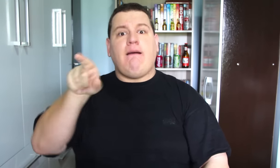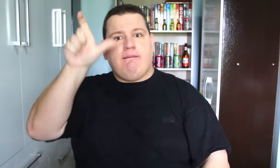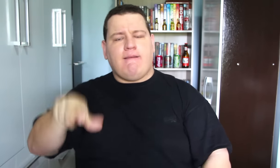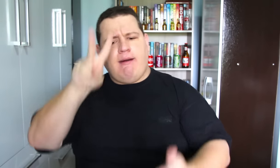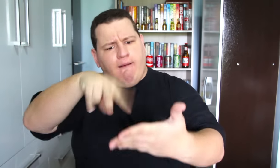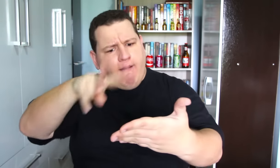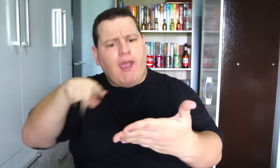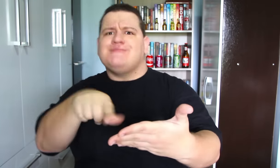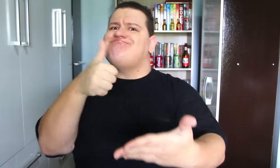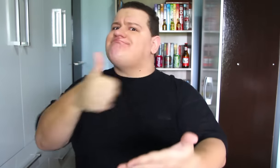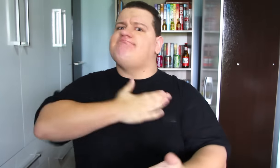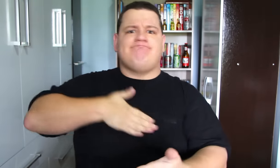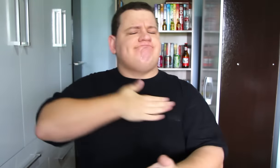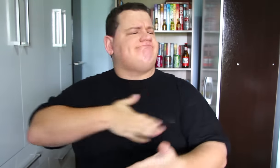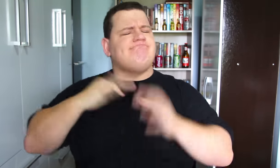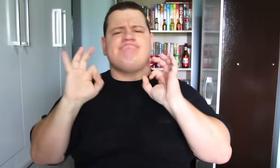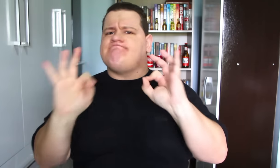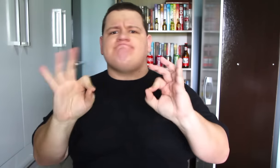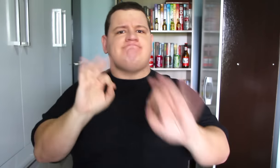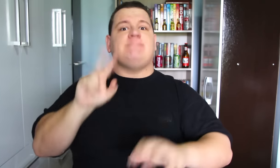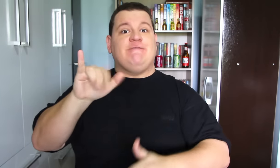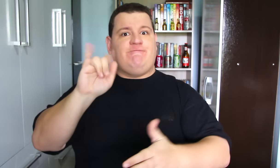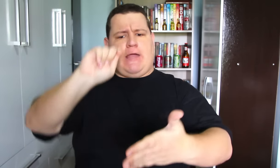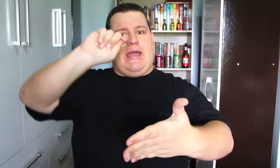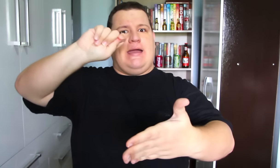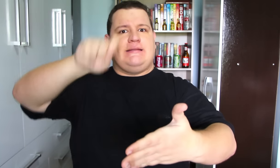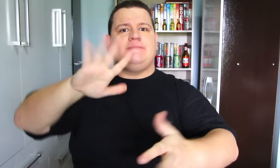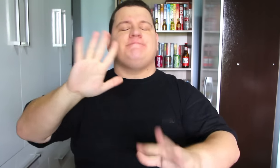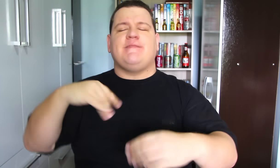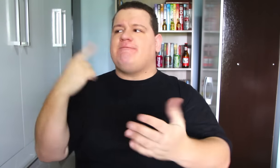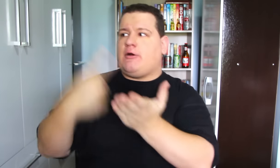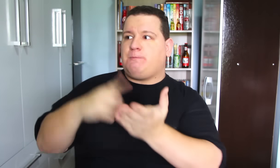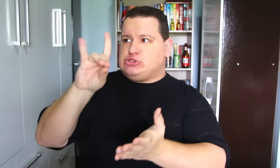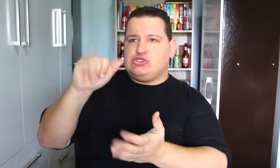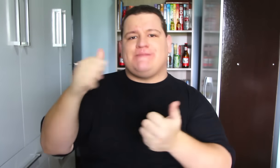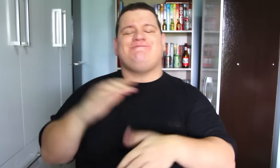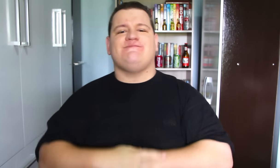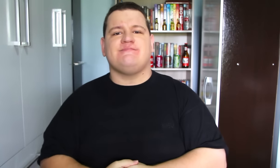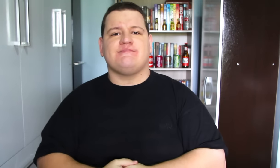Ele gostou do roteiro e combinou para assinar o contrato.